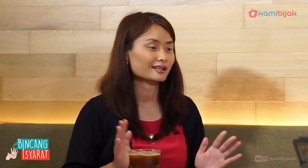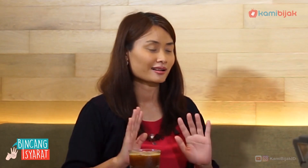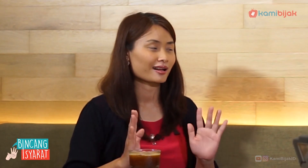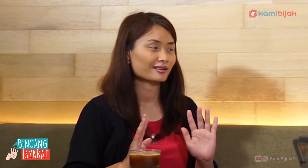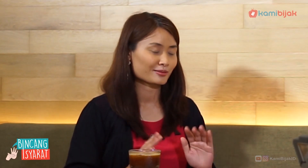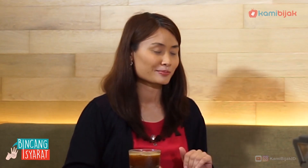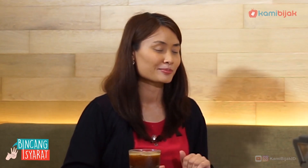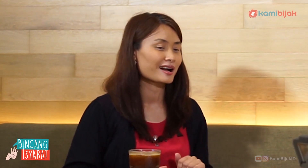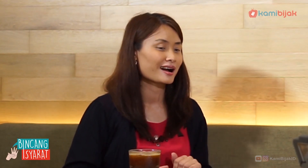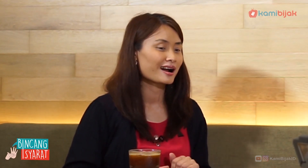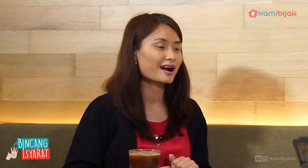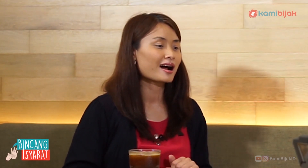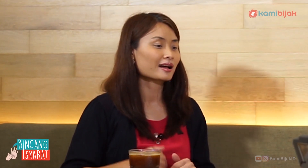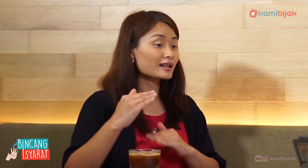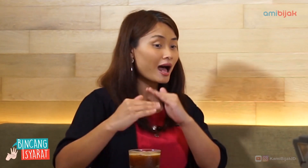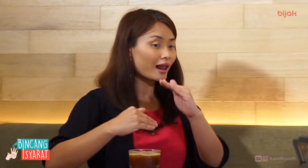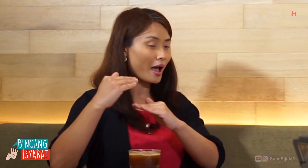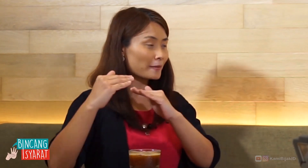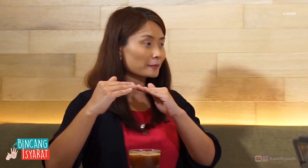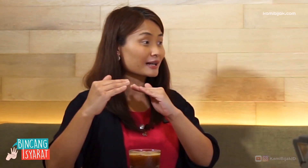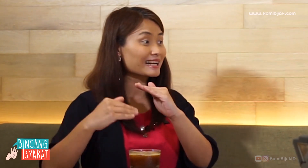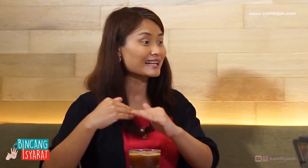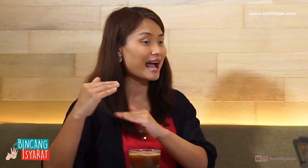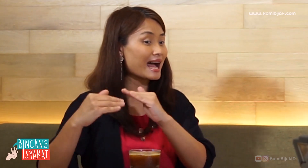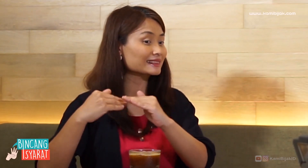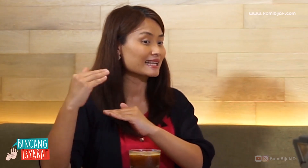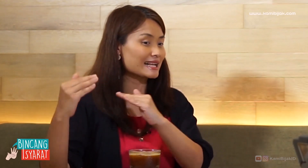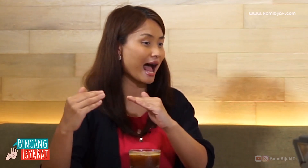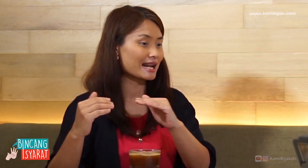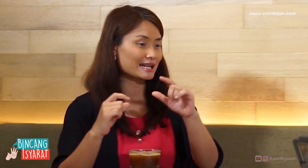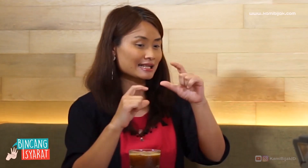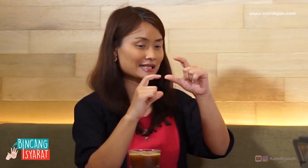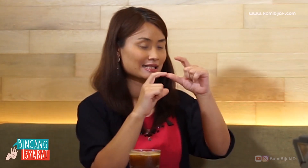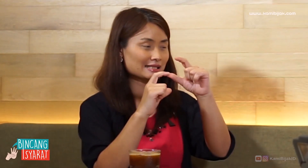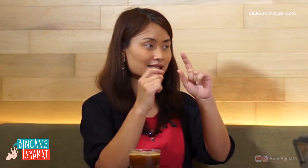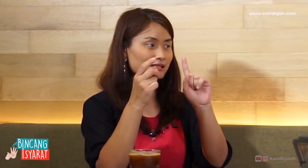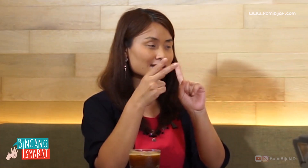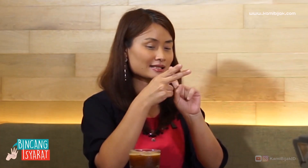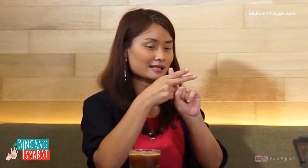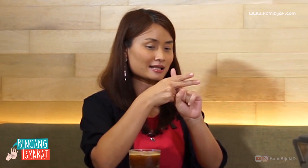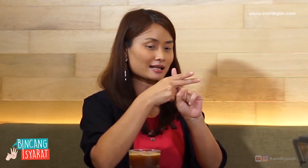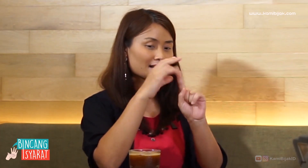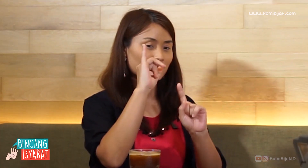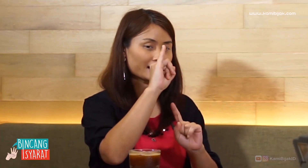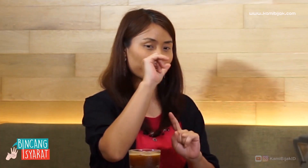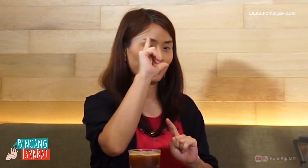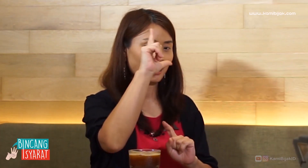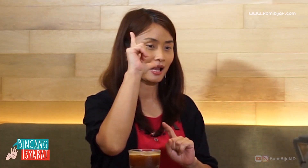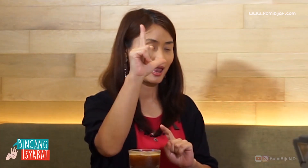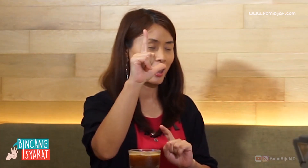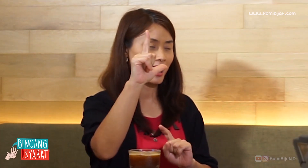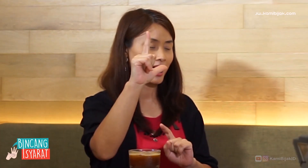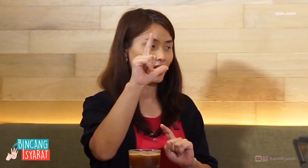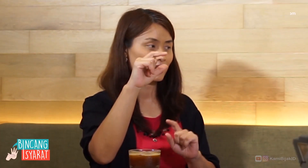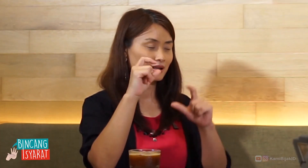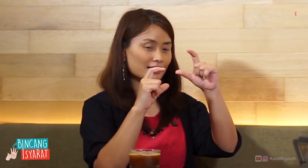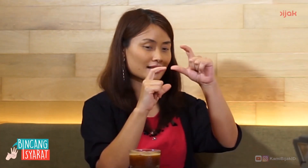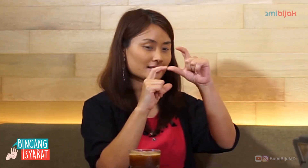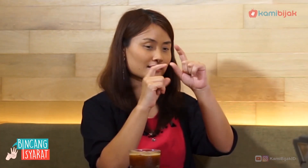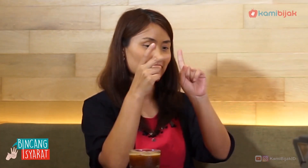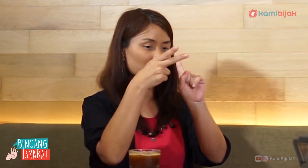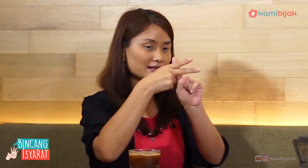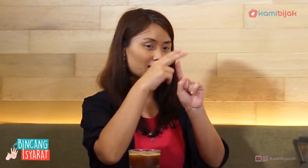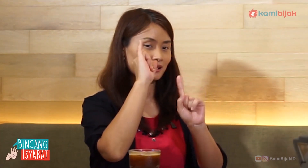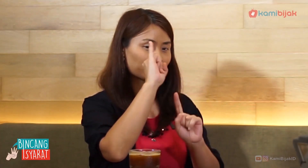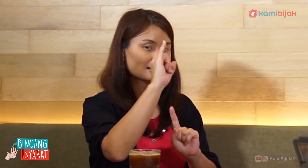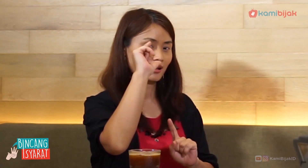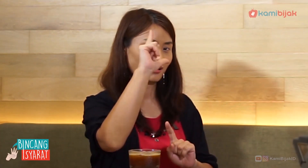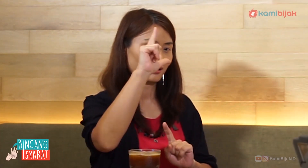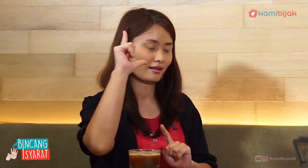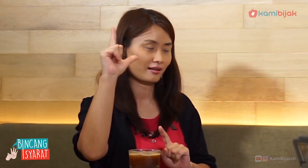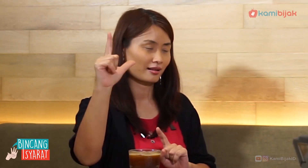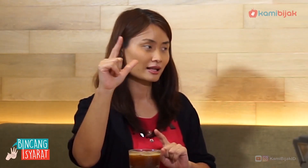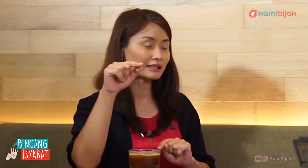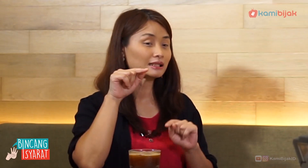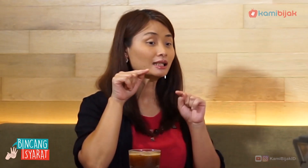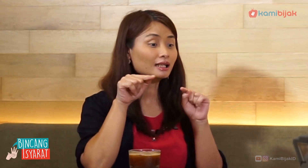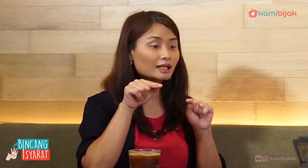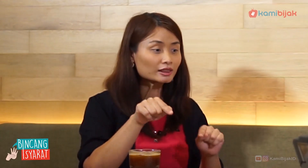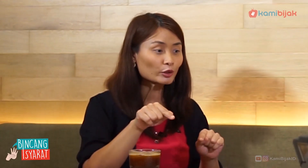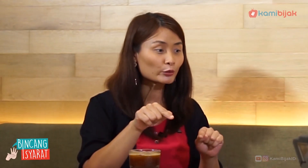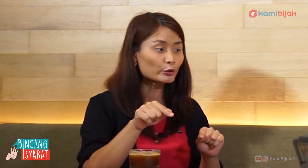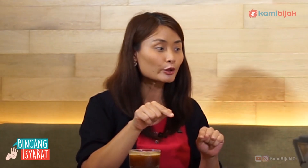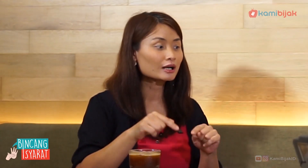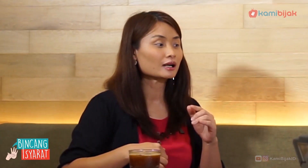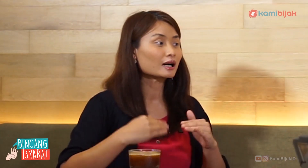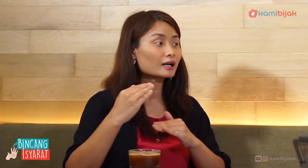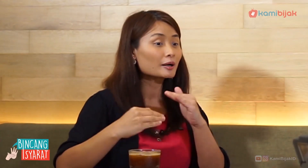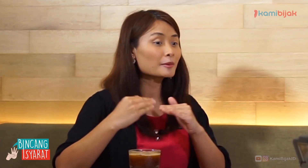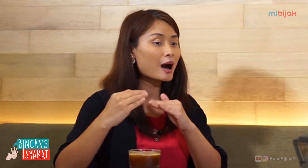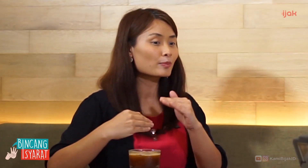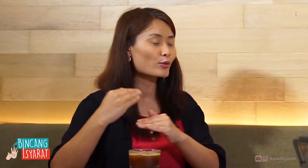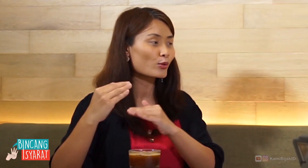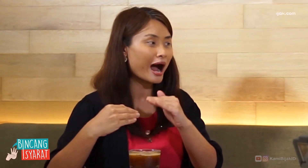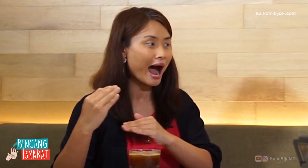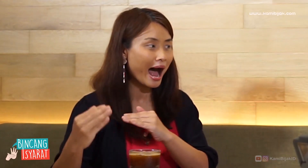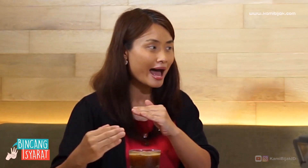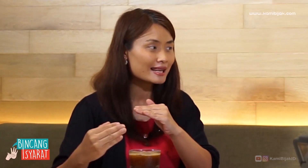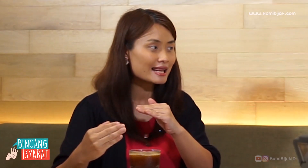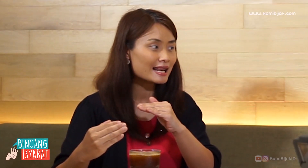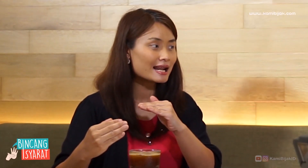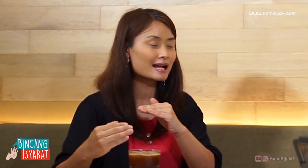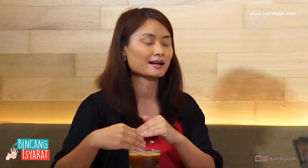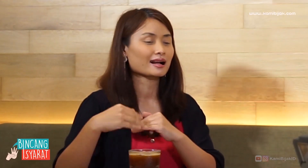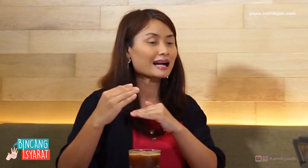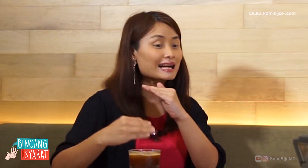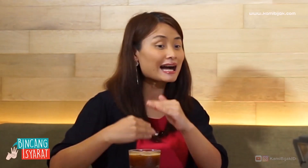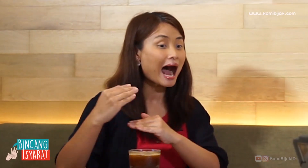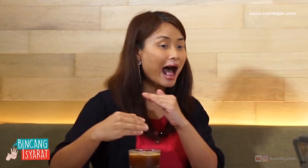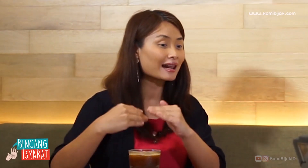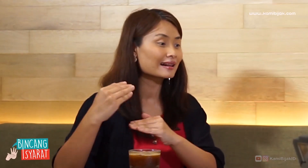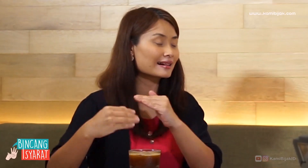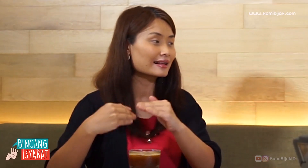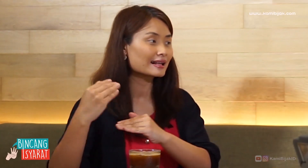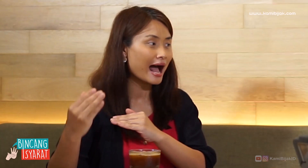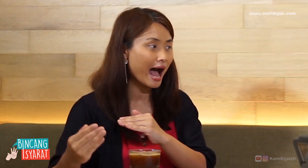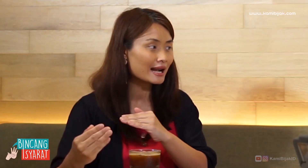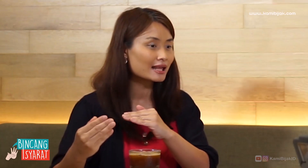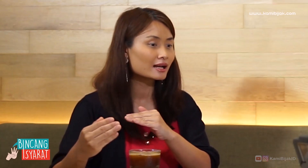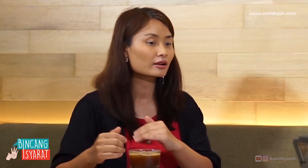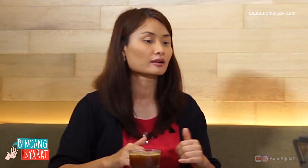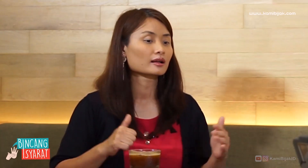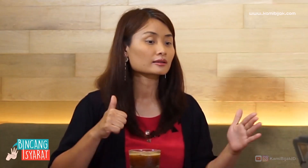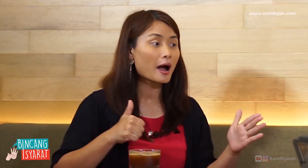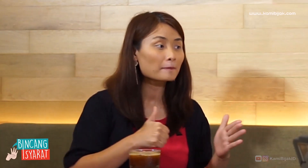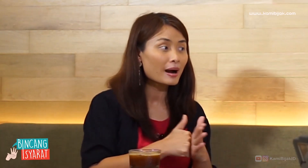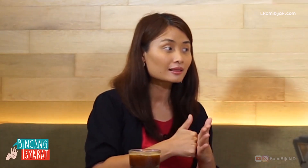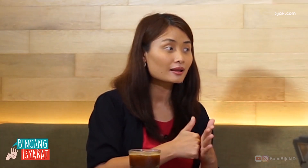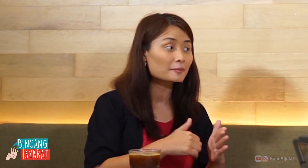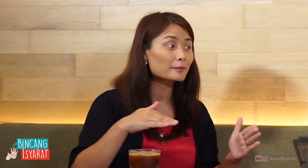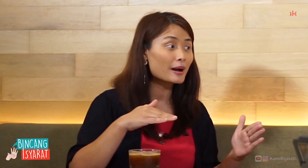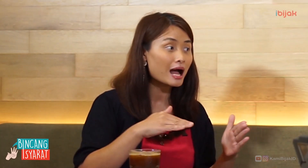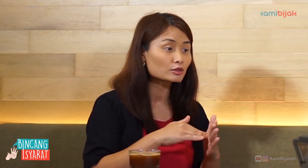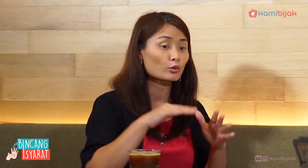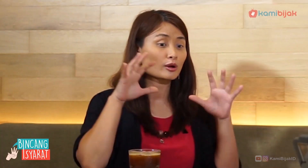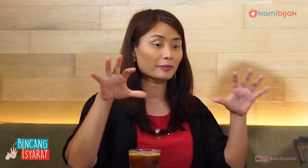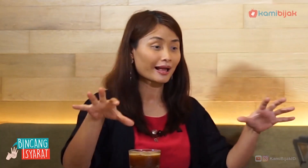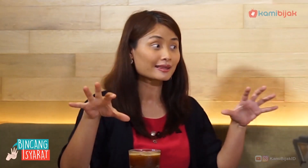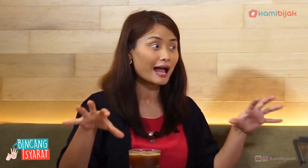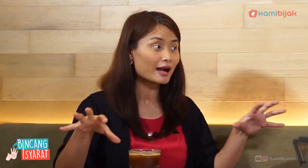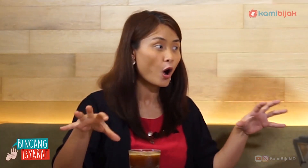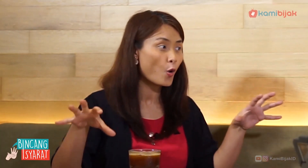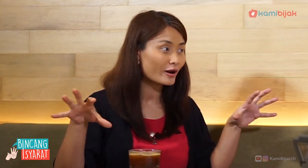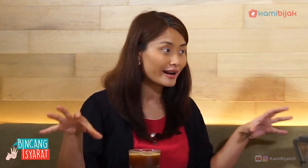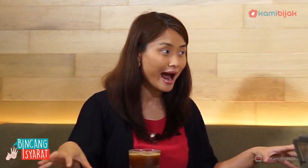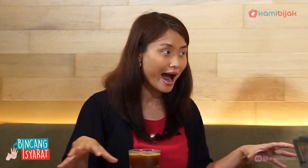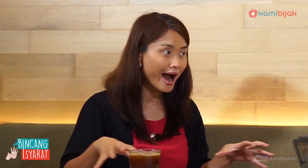Dalam meningkatkan skill itu kemampuan dan keahlian yang mampu membantu banyak orang.